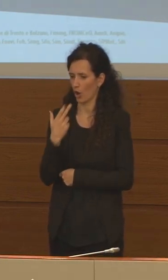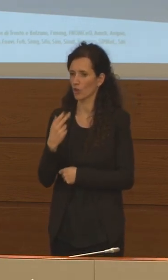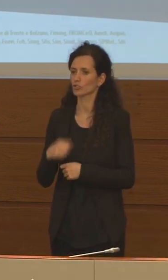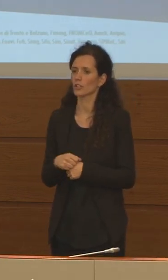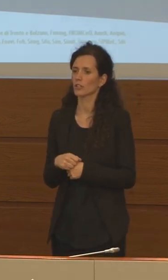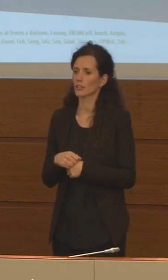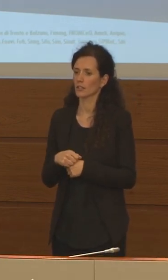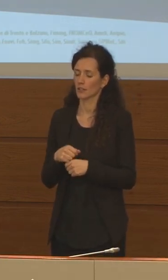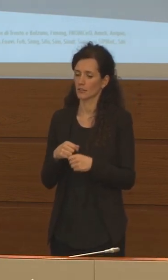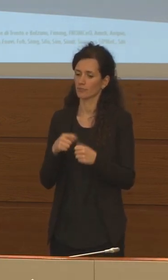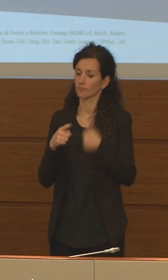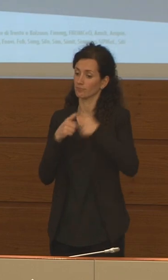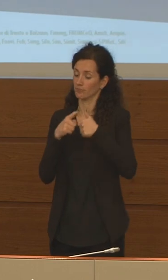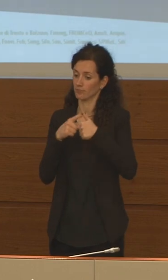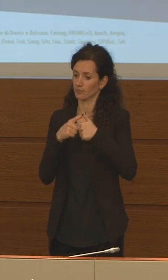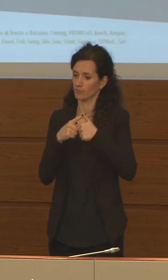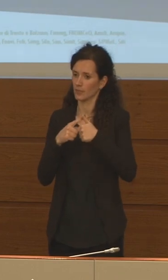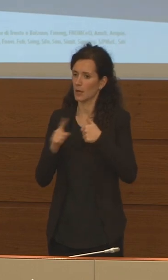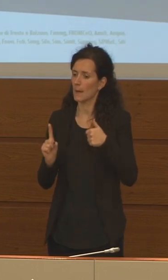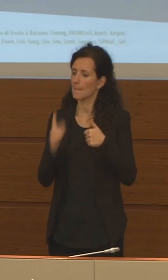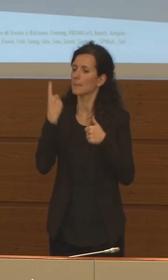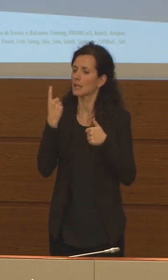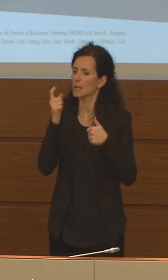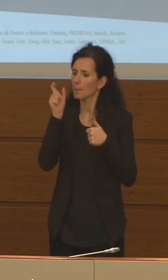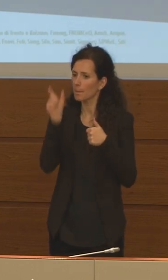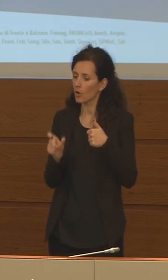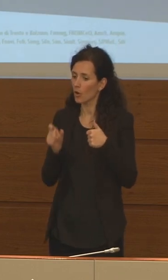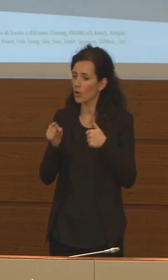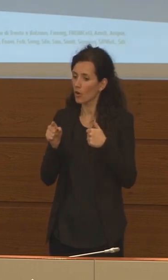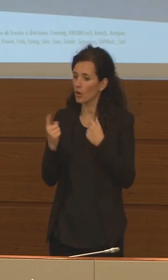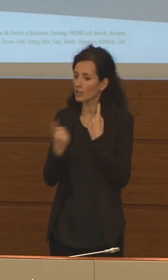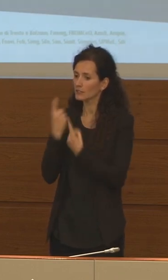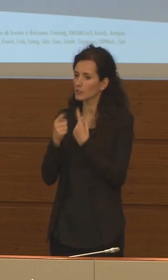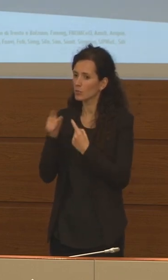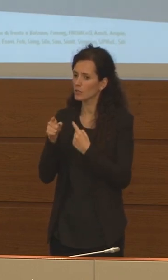riguarda questo caso, è il primo caso che abbiamo a Roma di questo poliziotto